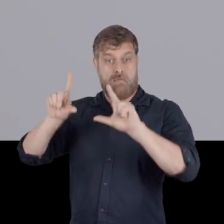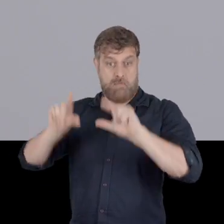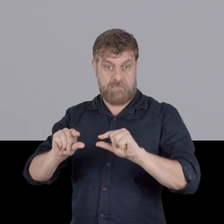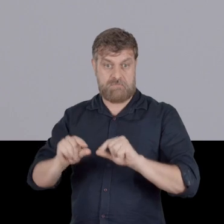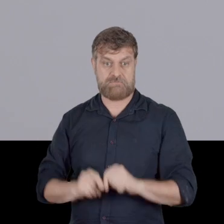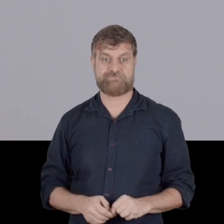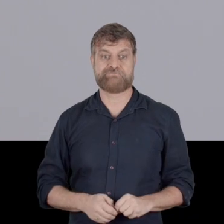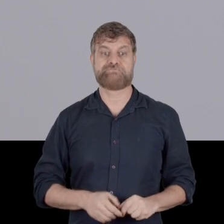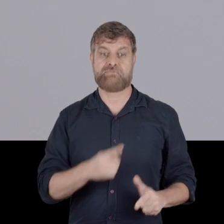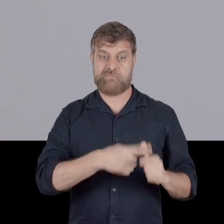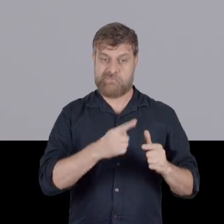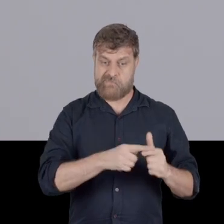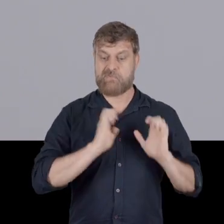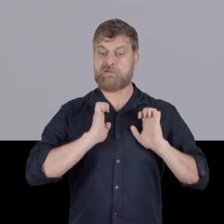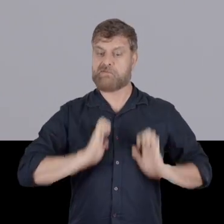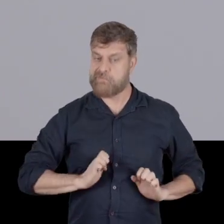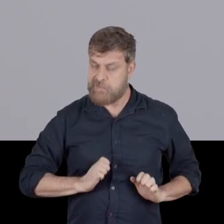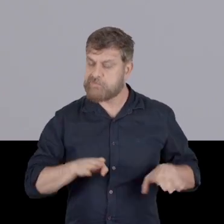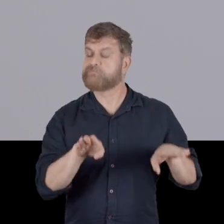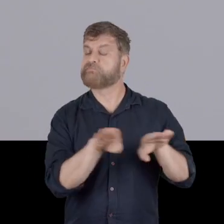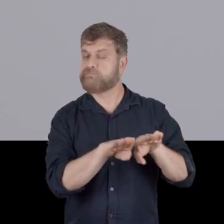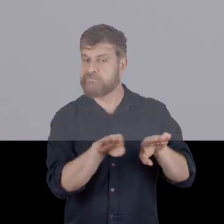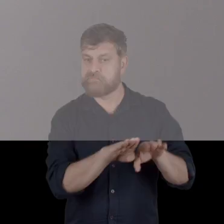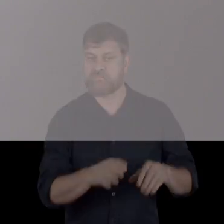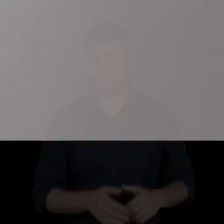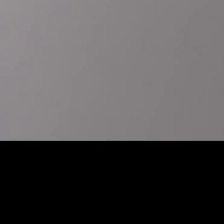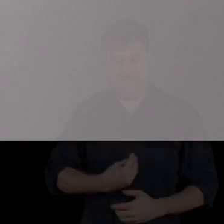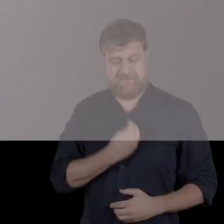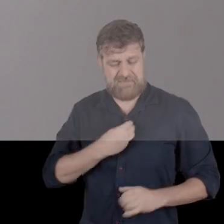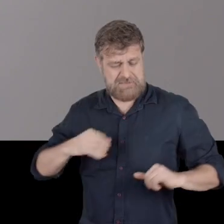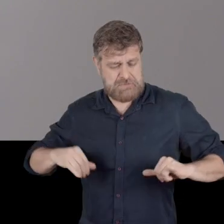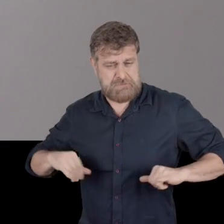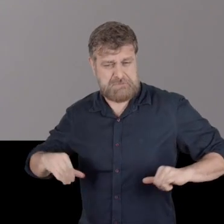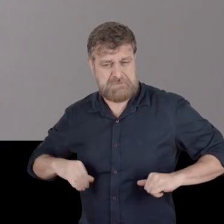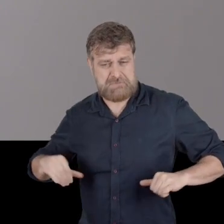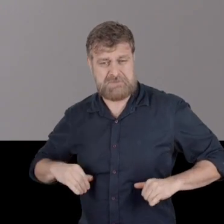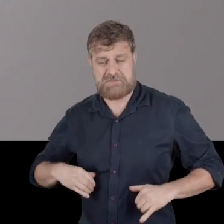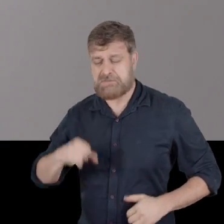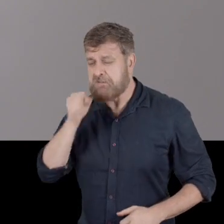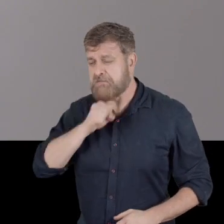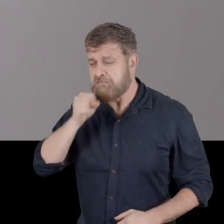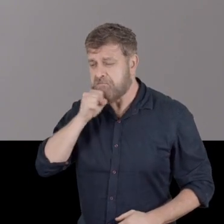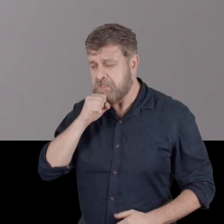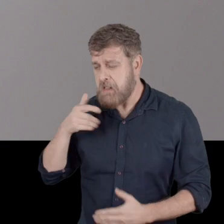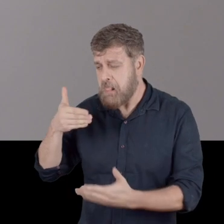Causa outros, éticos inclusive. A vida, o envelhecimento, a morte,